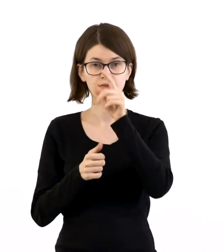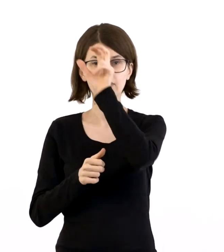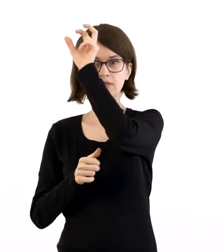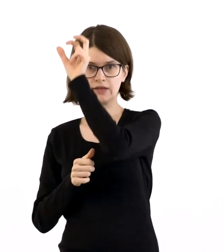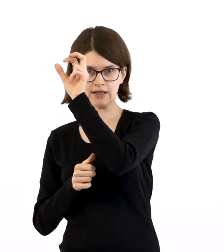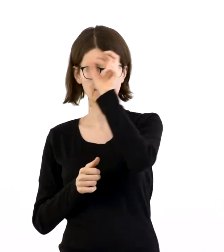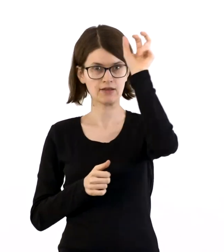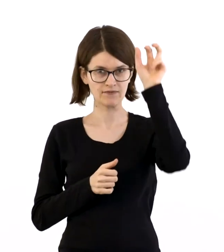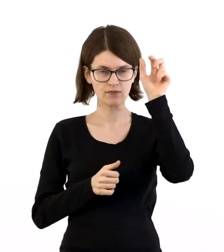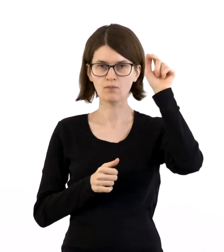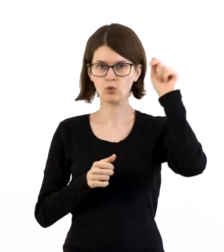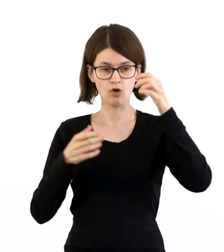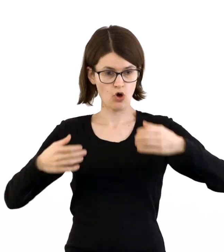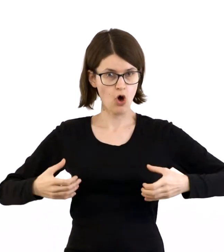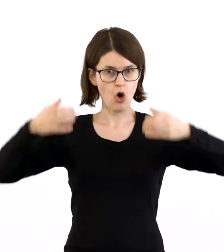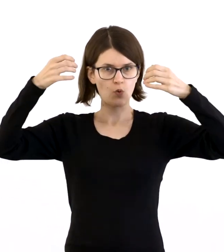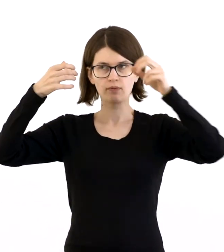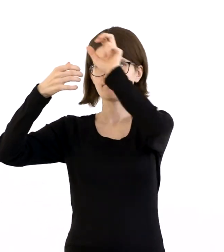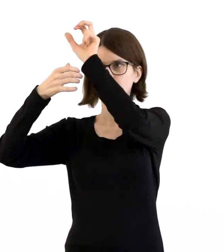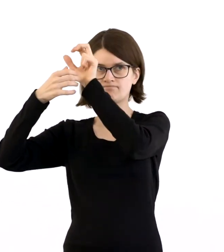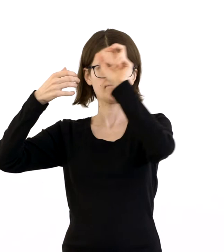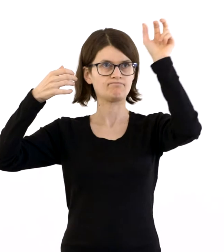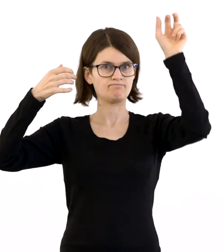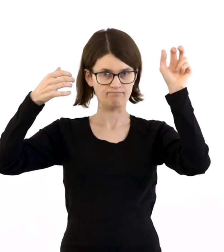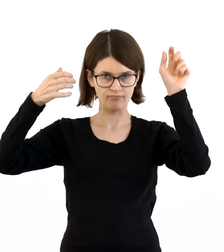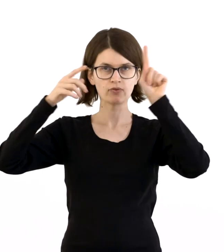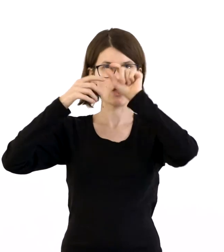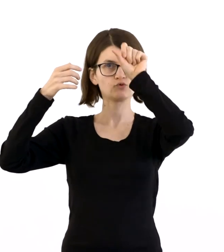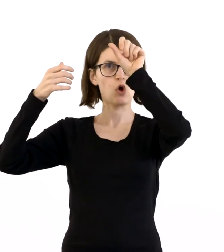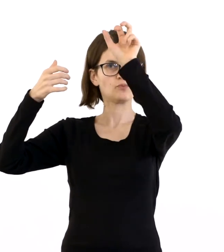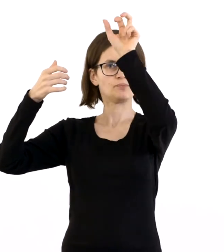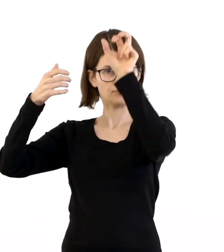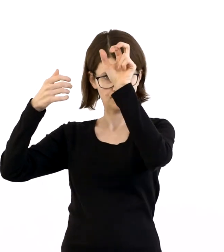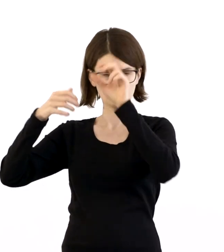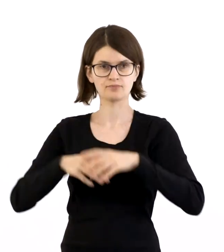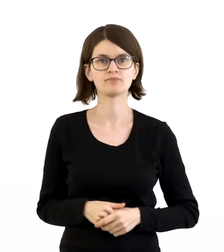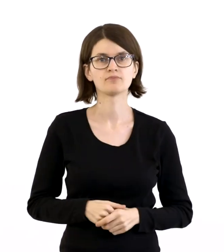tryglif musi znaleźć się nad środkiem każdej kolumny i nad każdym interkolumnium,